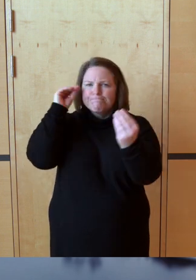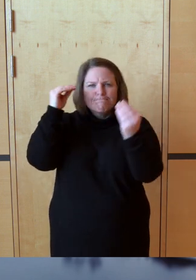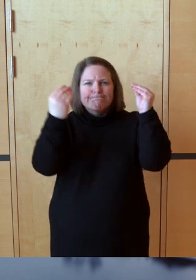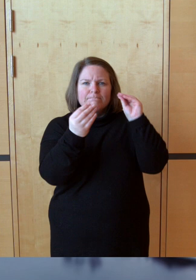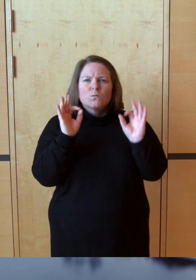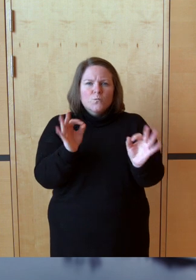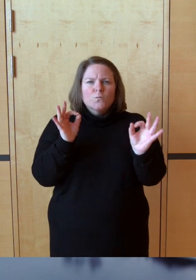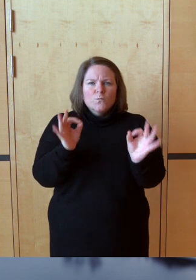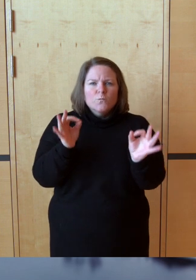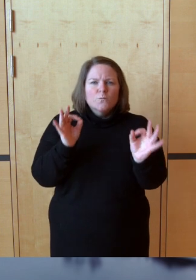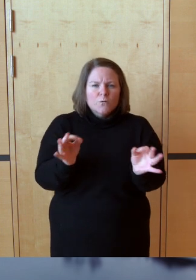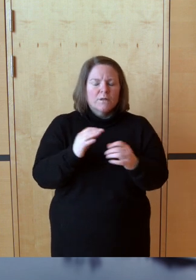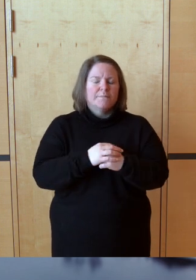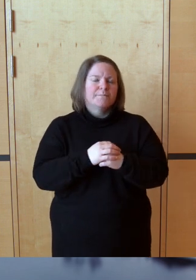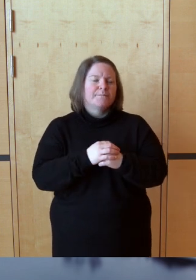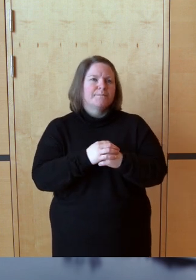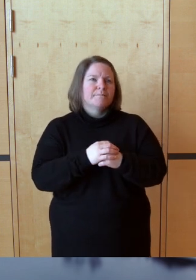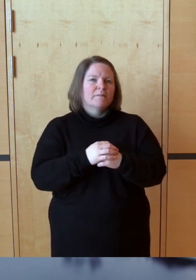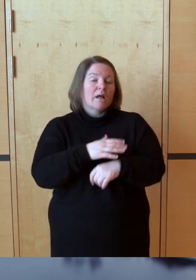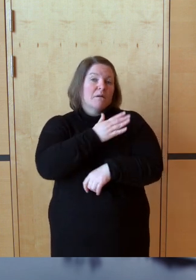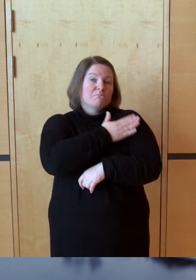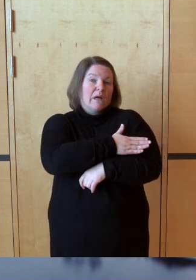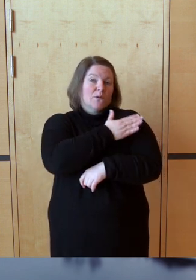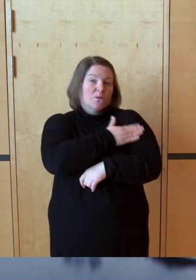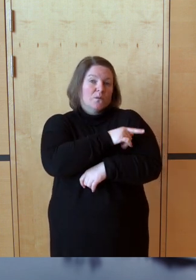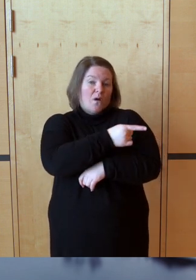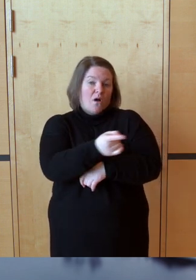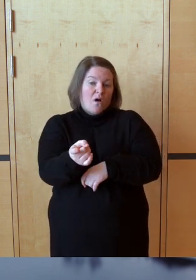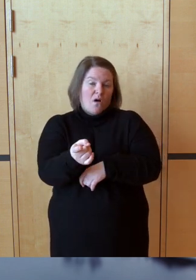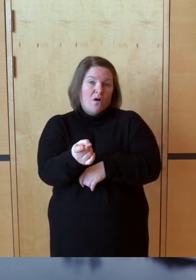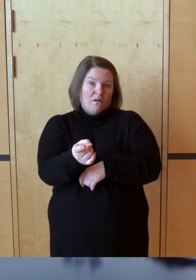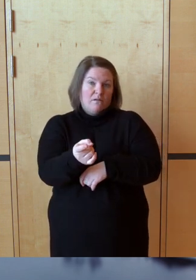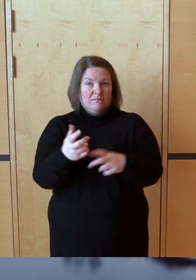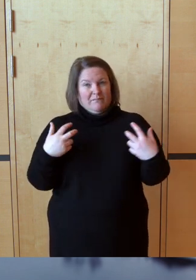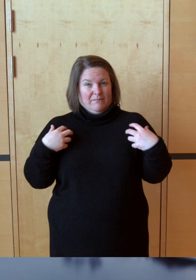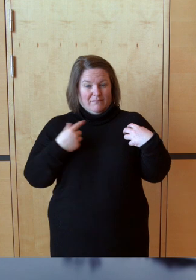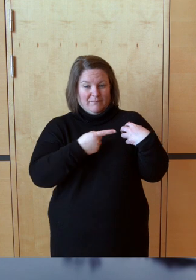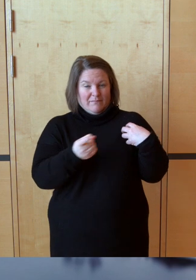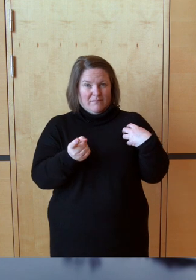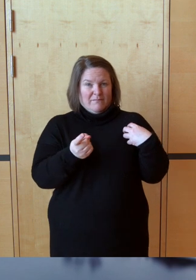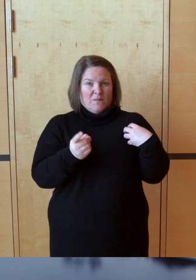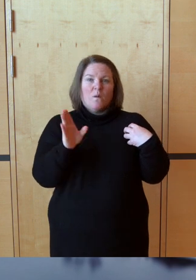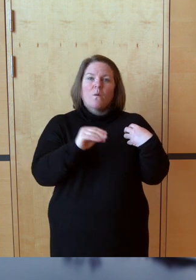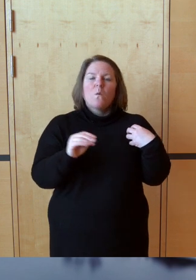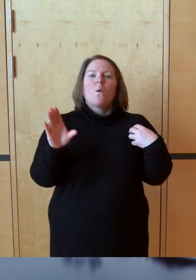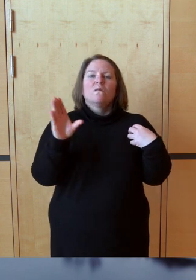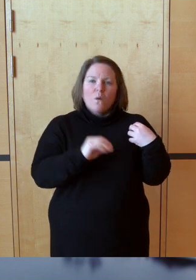Och det är också så att personalen i olika sätt och olika omgångar Har fått en möjlighet att